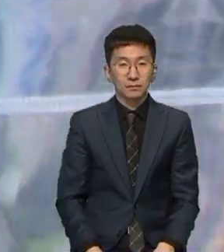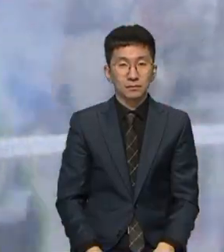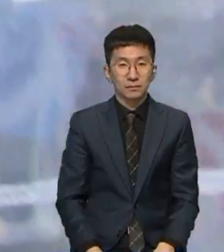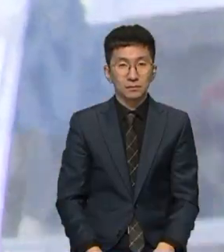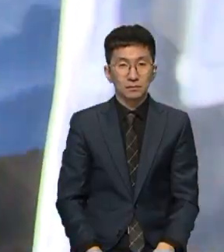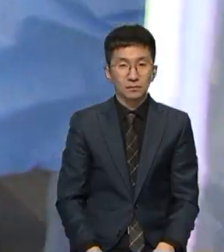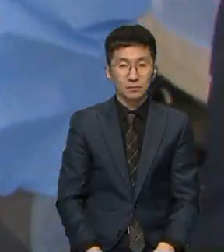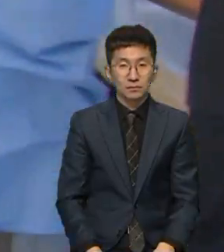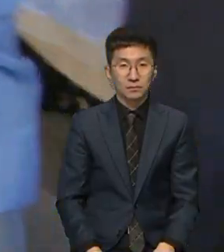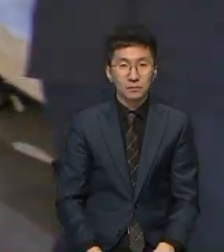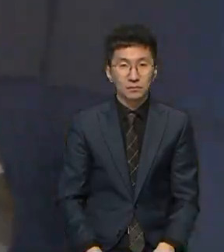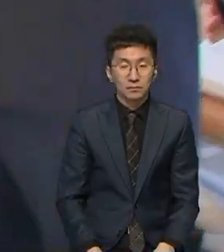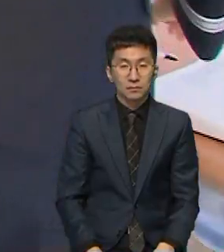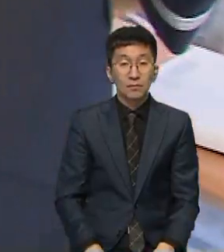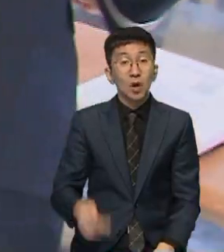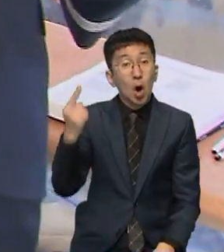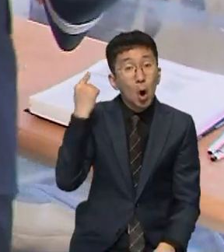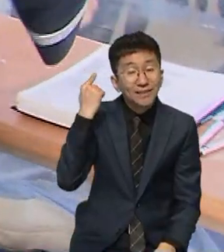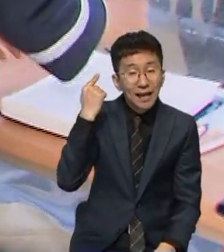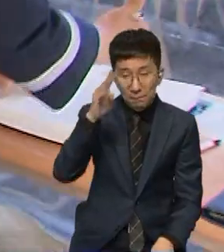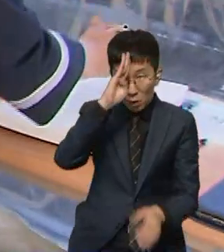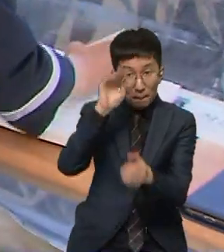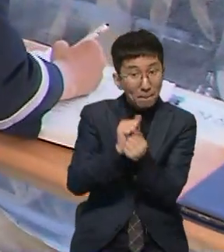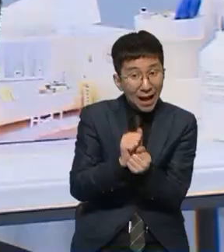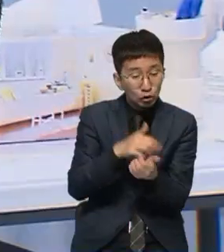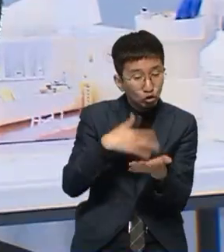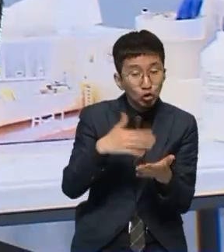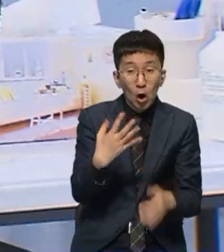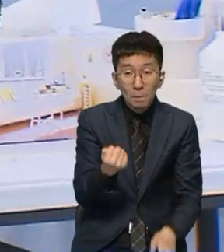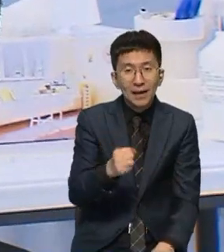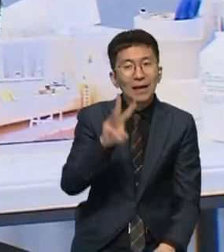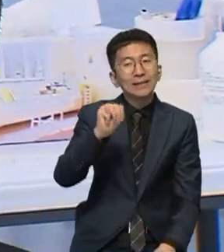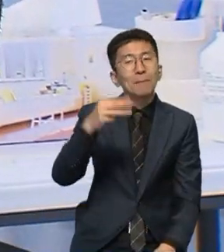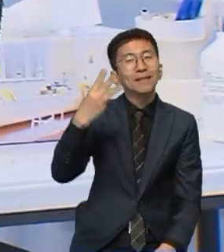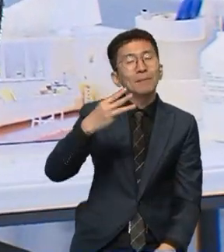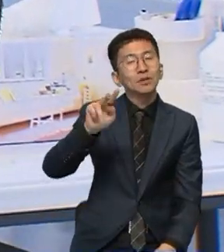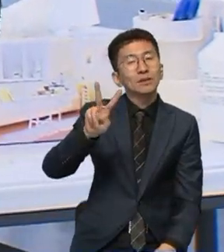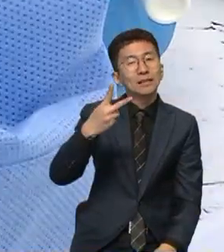(기자) 어제 확진 판정을 받은 사람은 3만 3,248명으로 한 주 전 확진자의 2배를